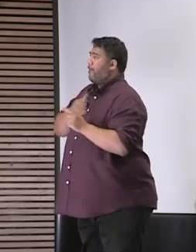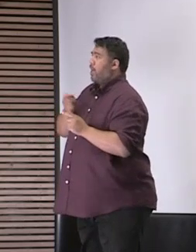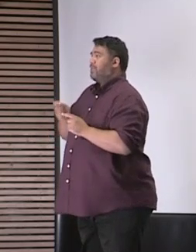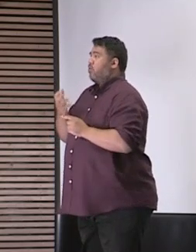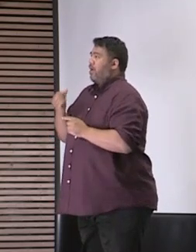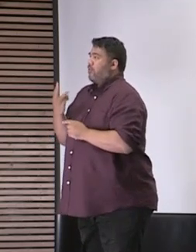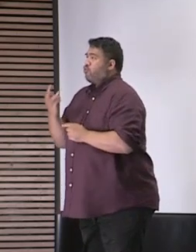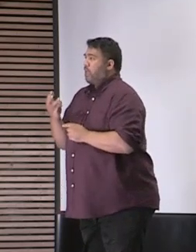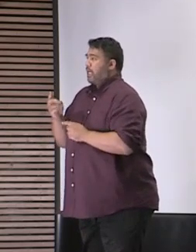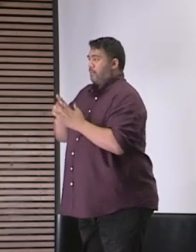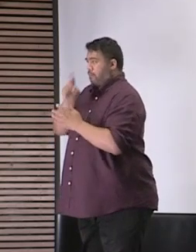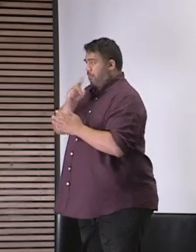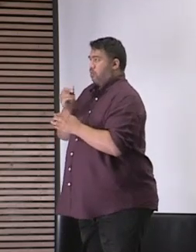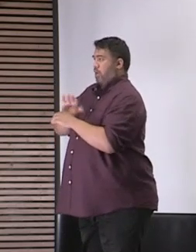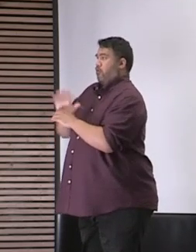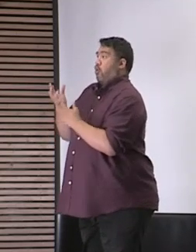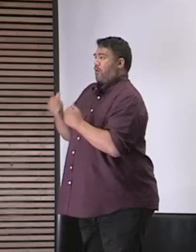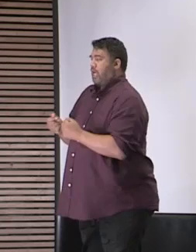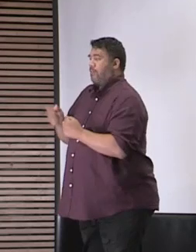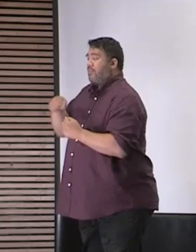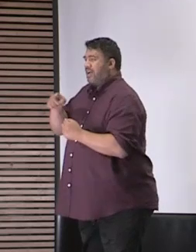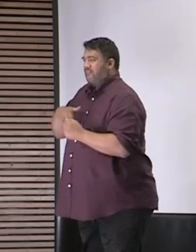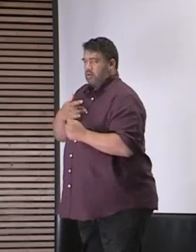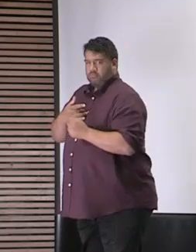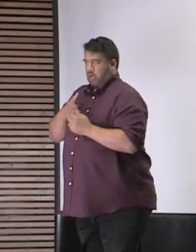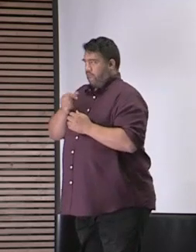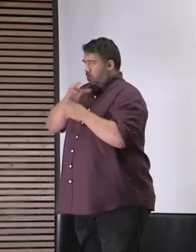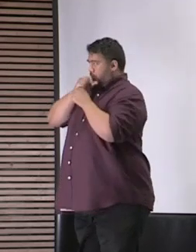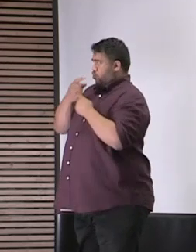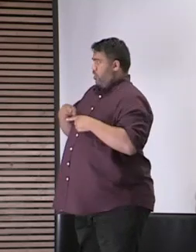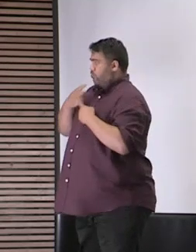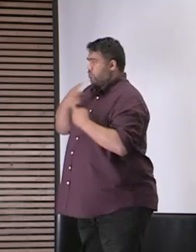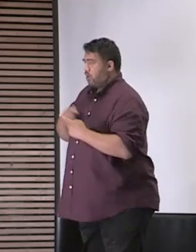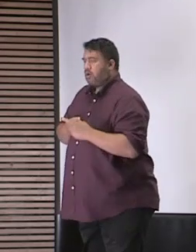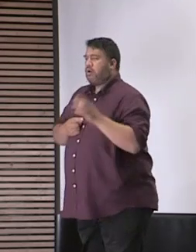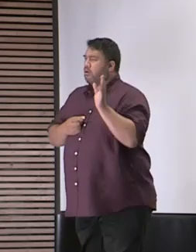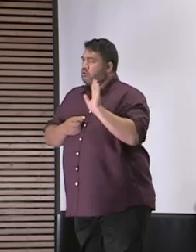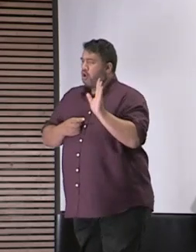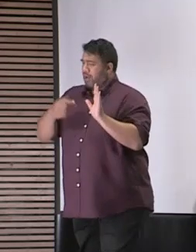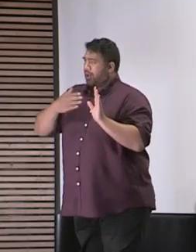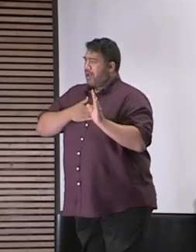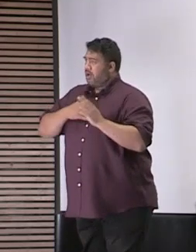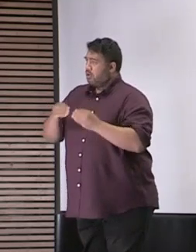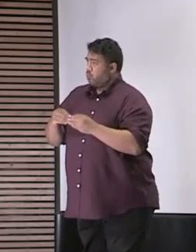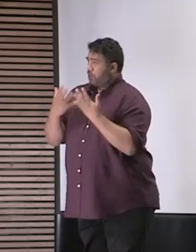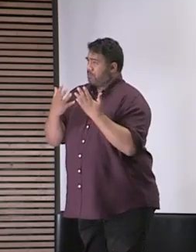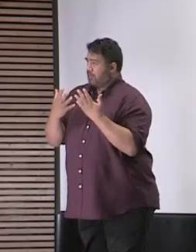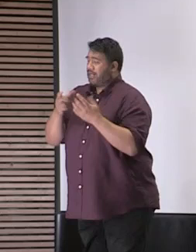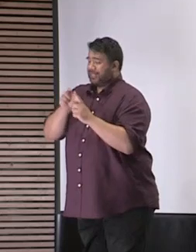públicamente. Puedes ver dónde